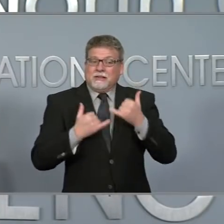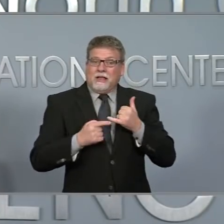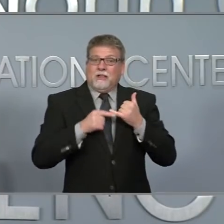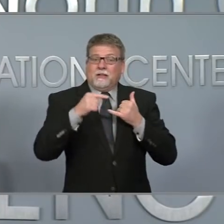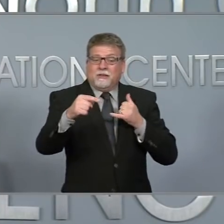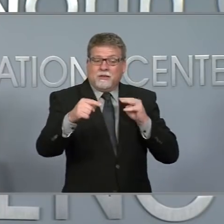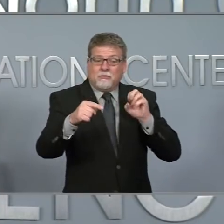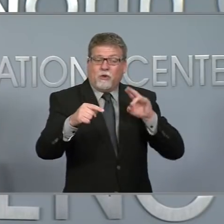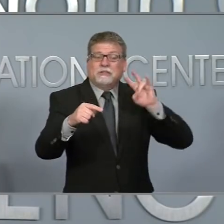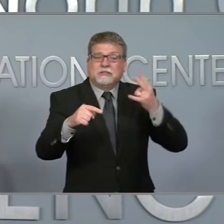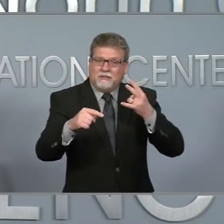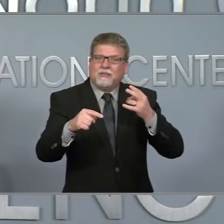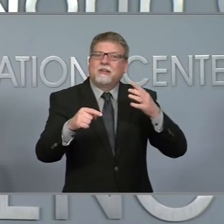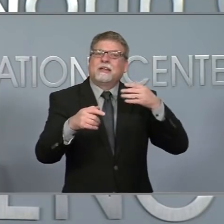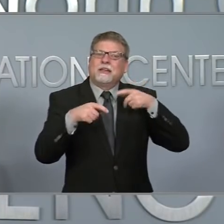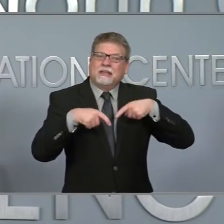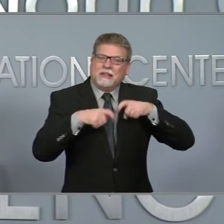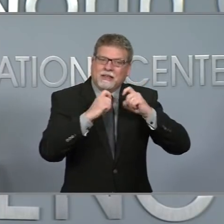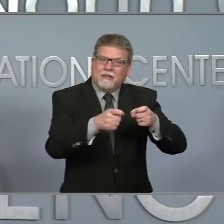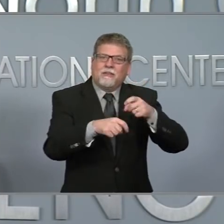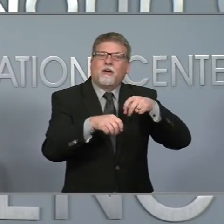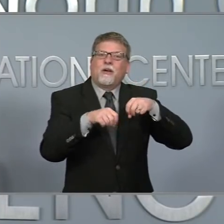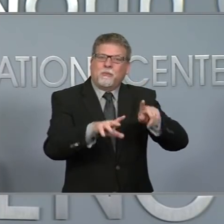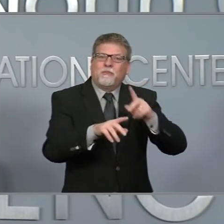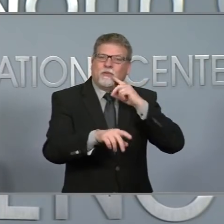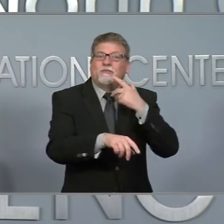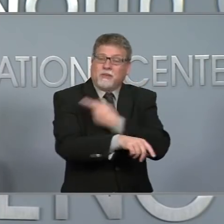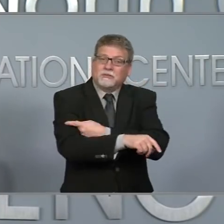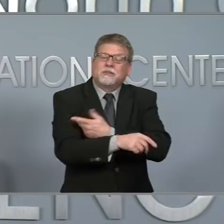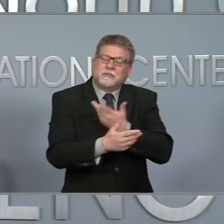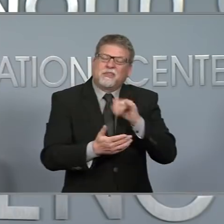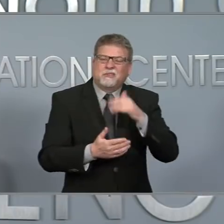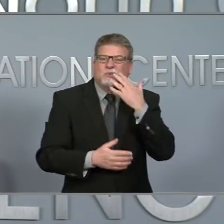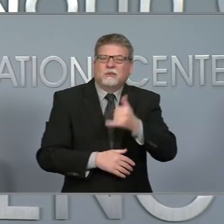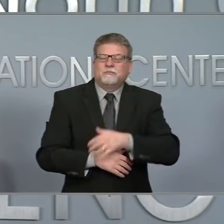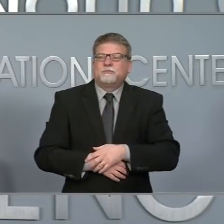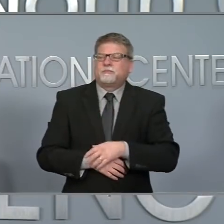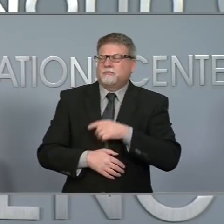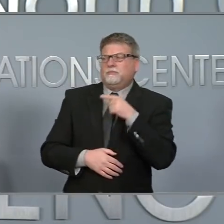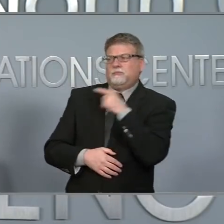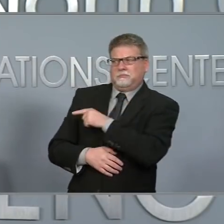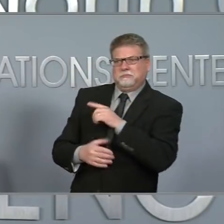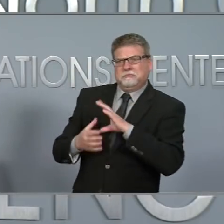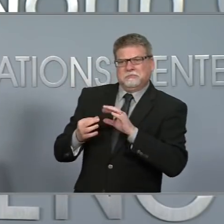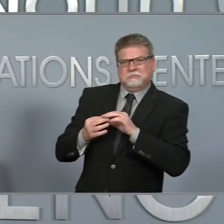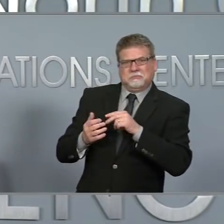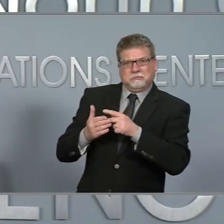aquí estamos viendo que los casos bajan. Queremos dar más tiempo para que la gente se